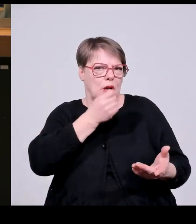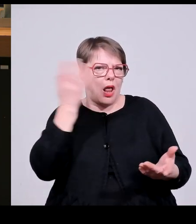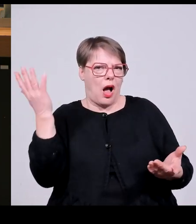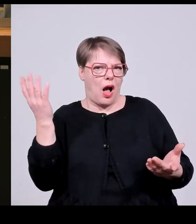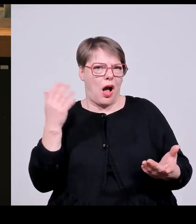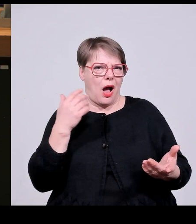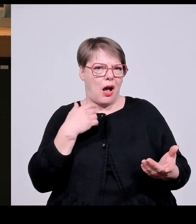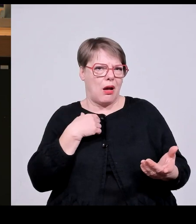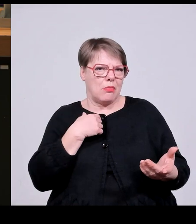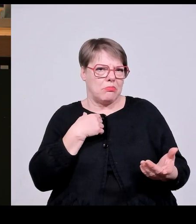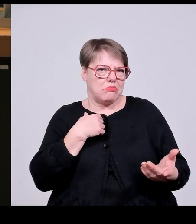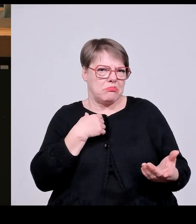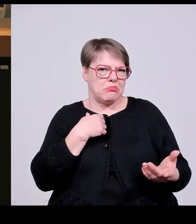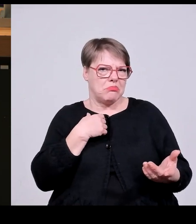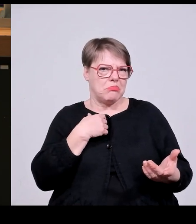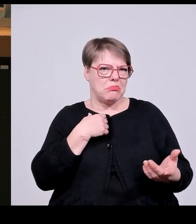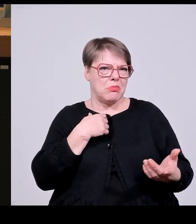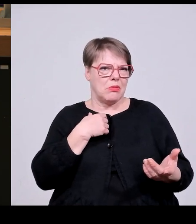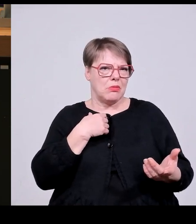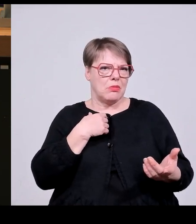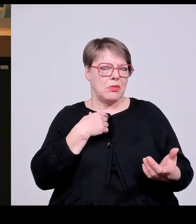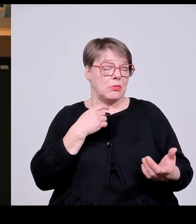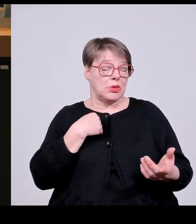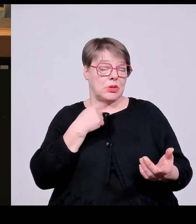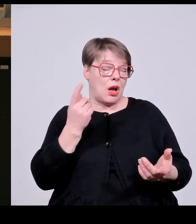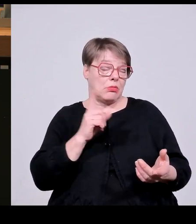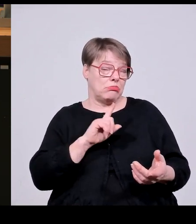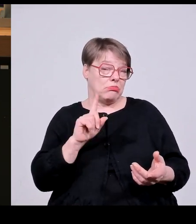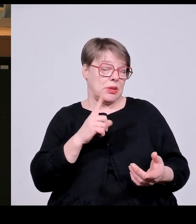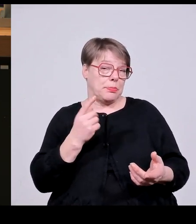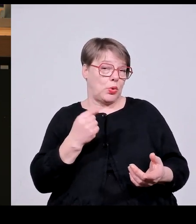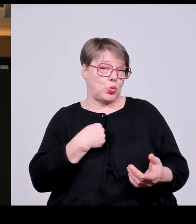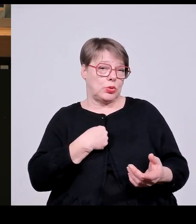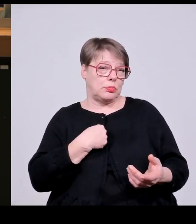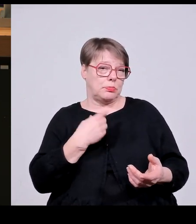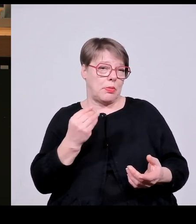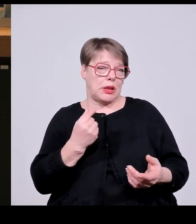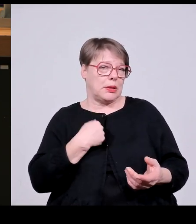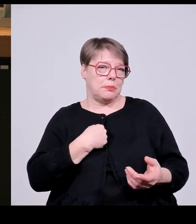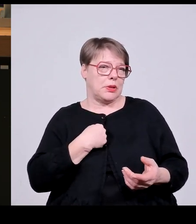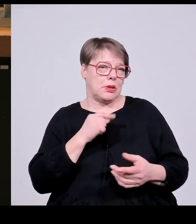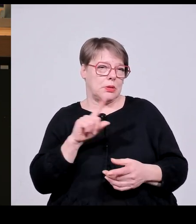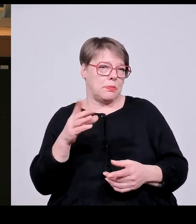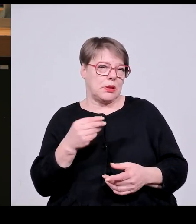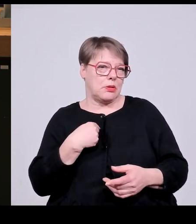Und ich sag's Ihnen: Immo-Konzerne sollten nicht neue Baugenehmigung gekommen, sondern vergesellschaftet werde.